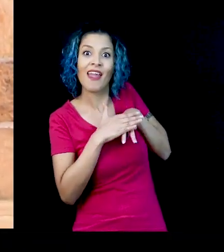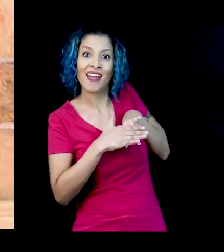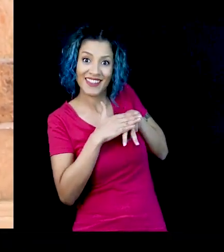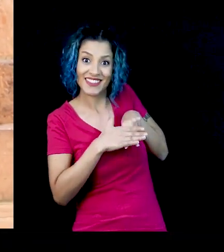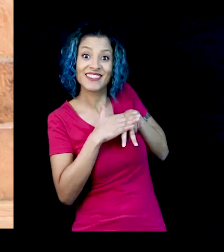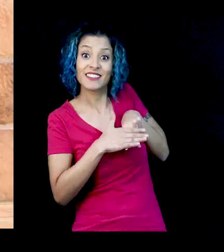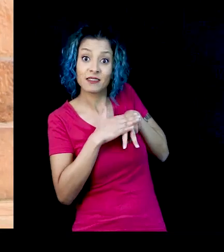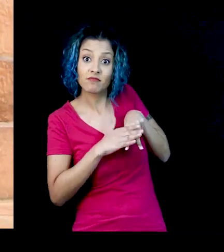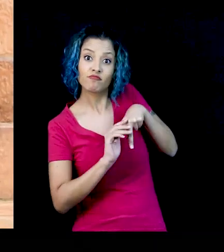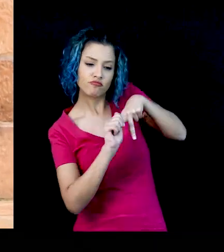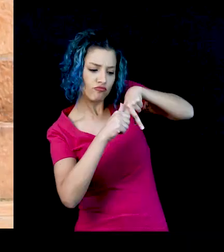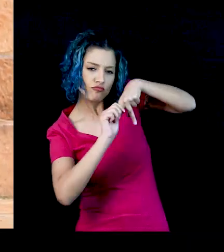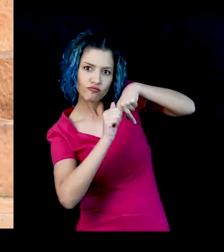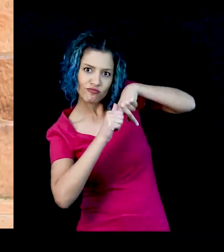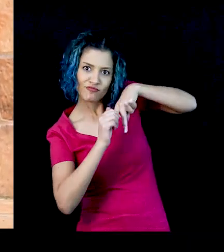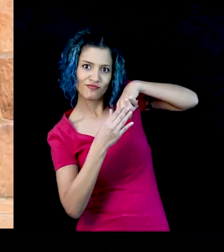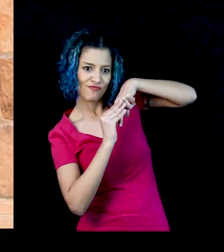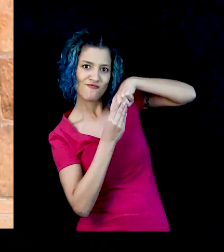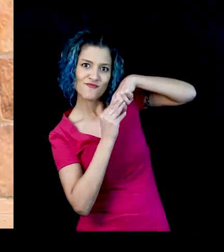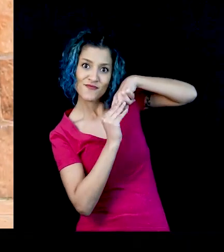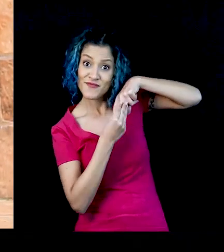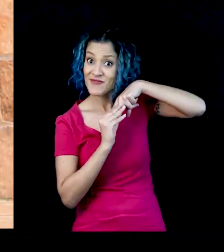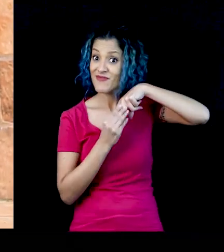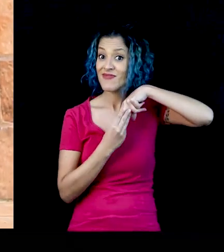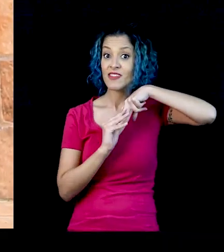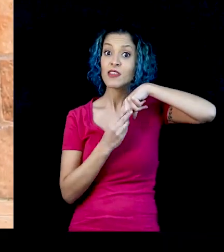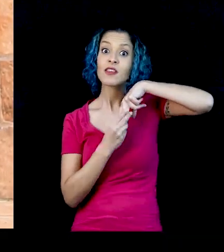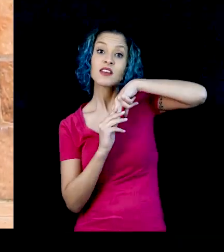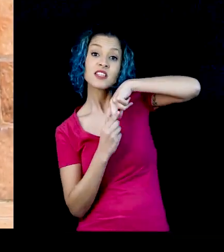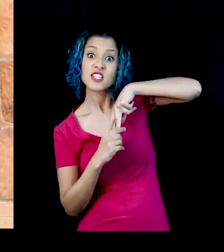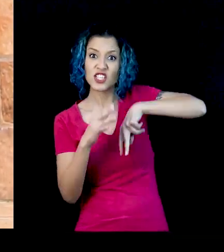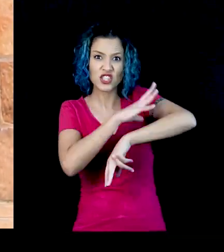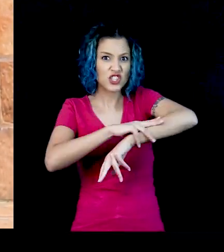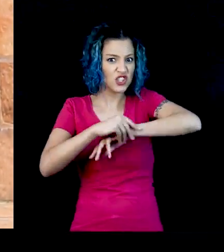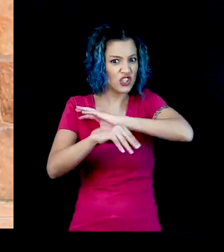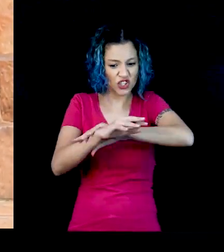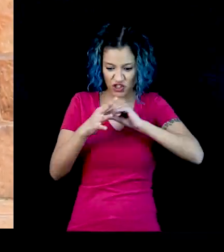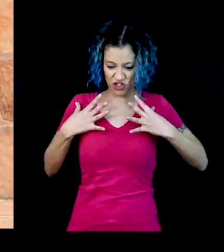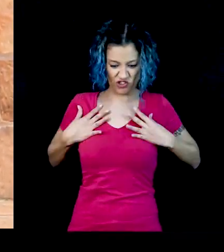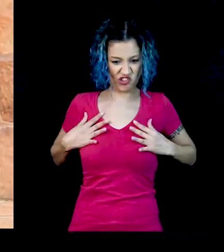Cada partezinha, tirando toda a tinta.